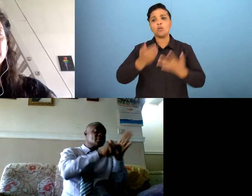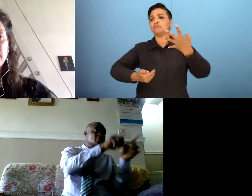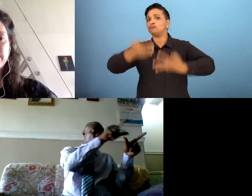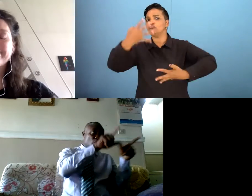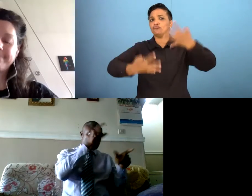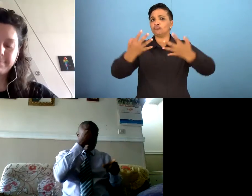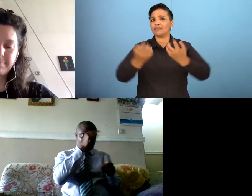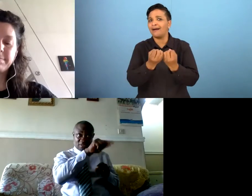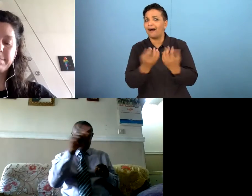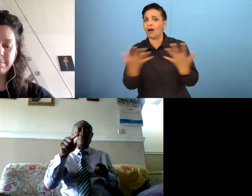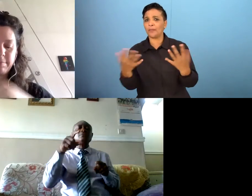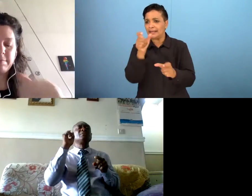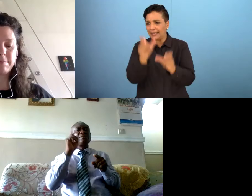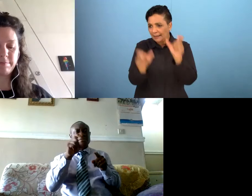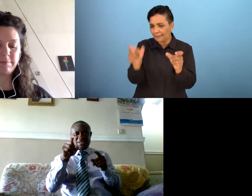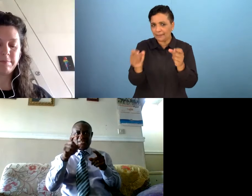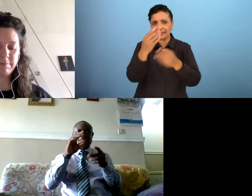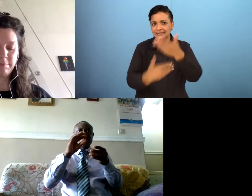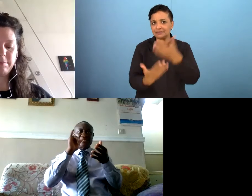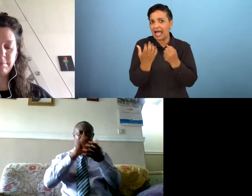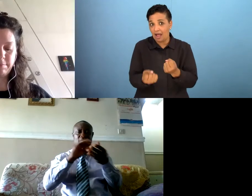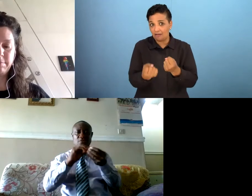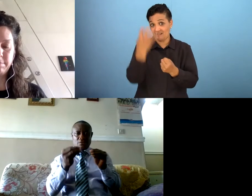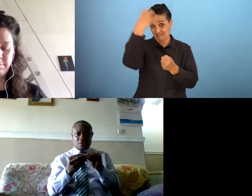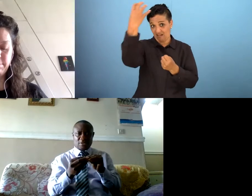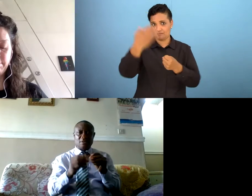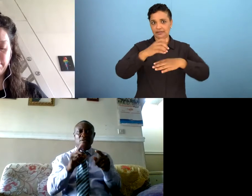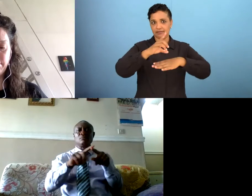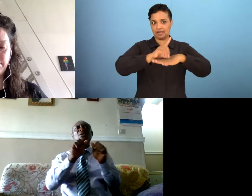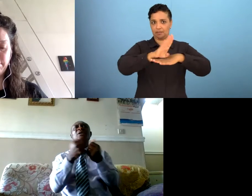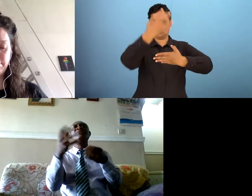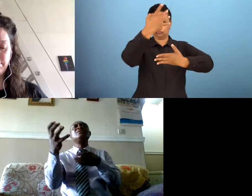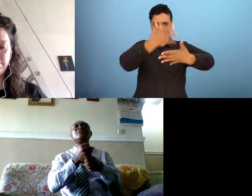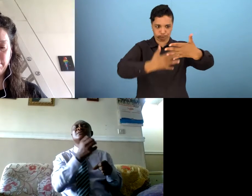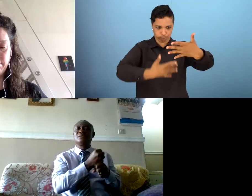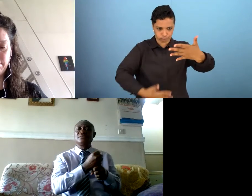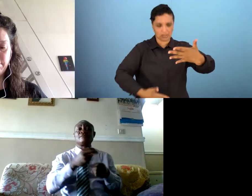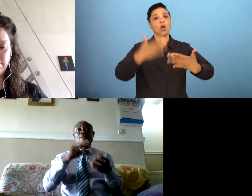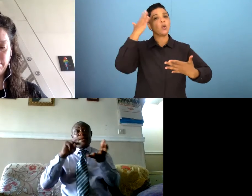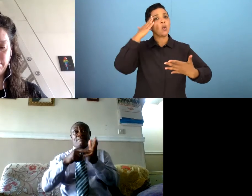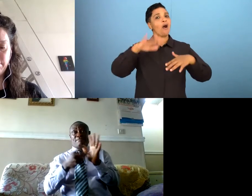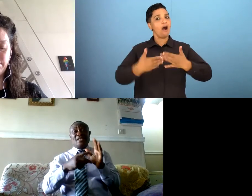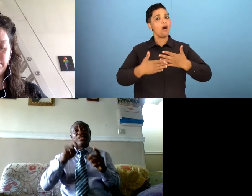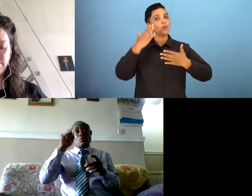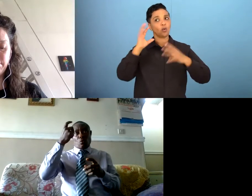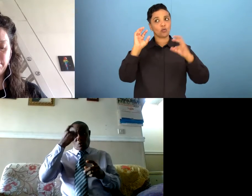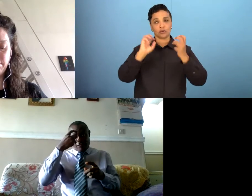Además, es necesario contar con datos precisos sobre las personas con discapacidad en los